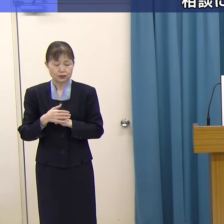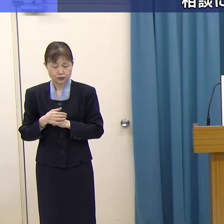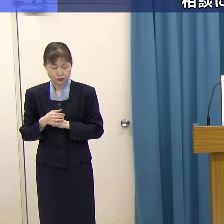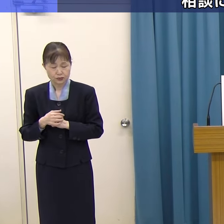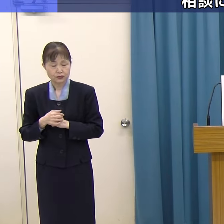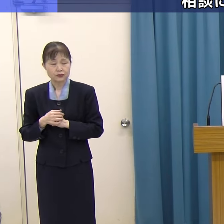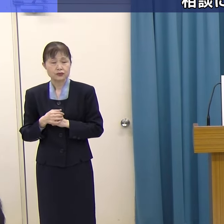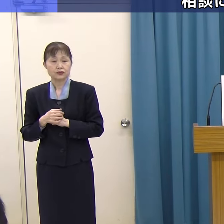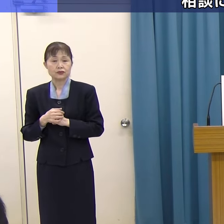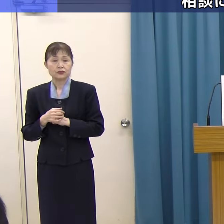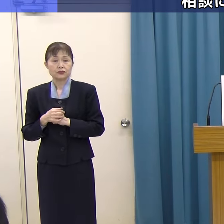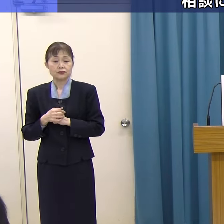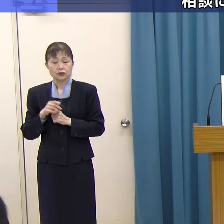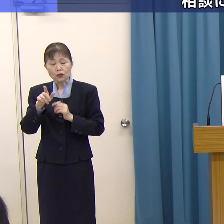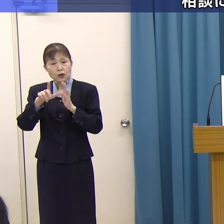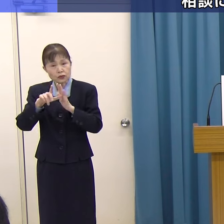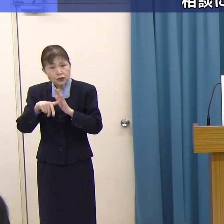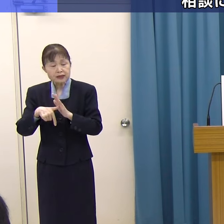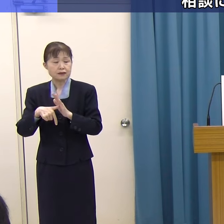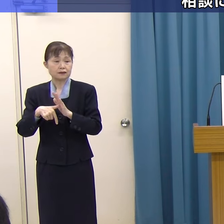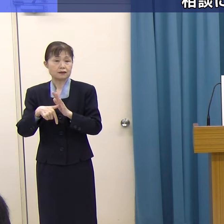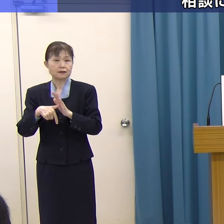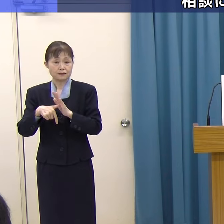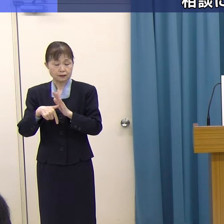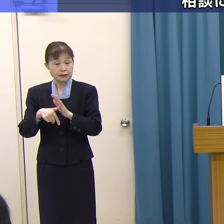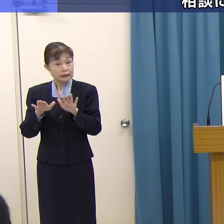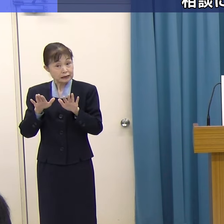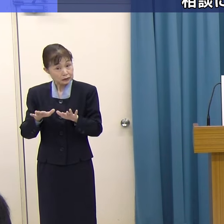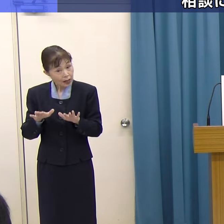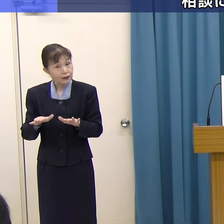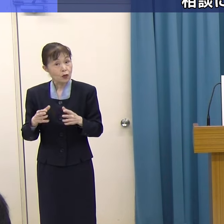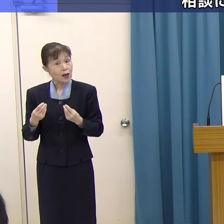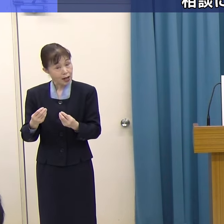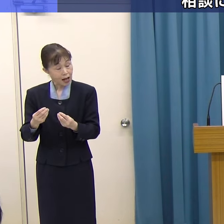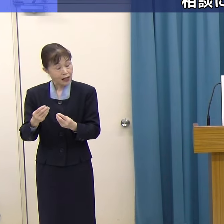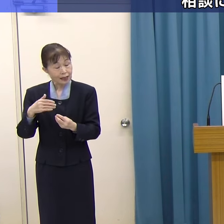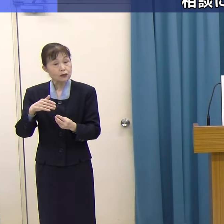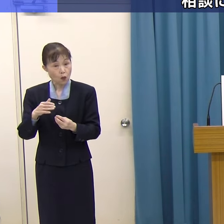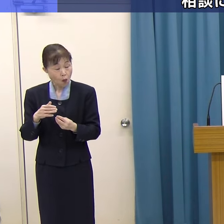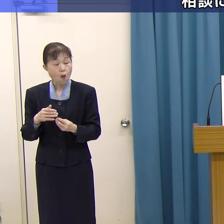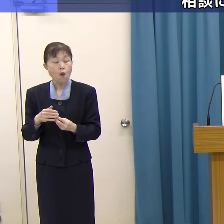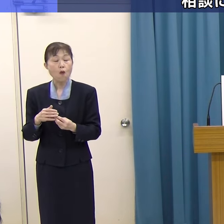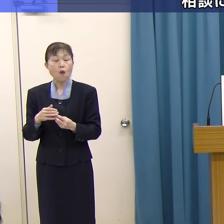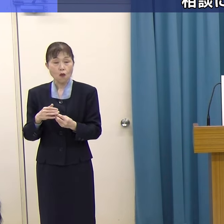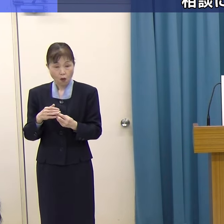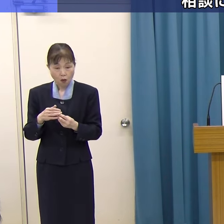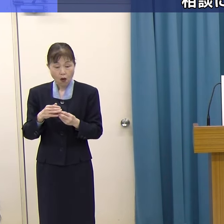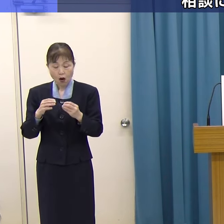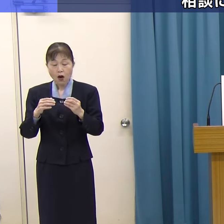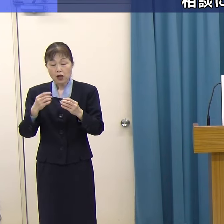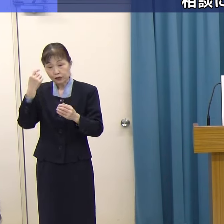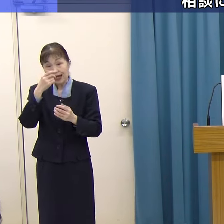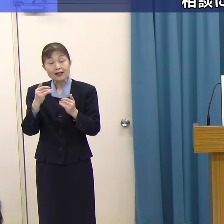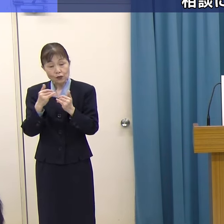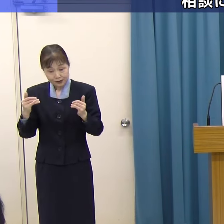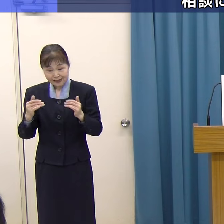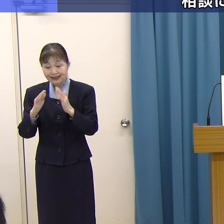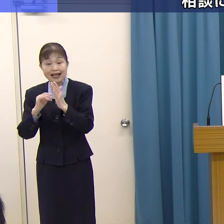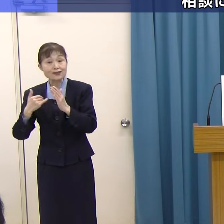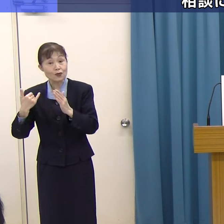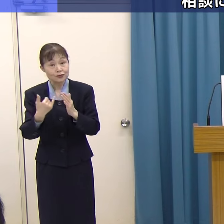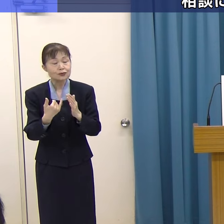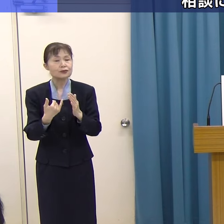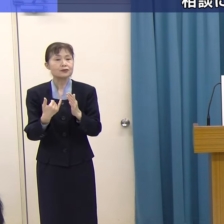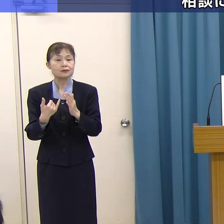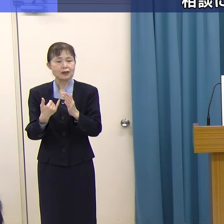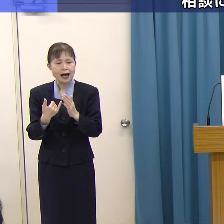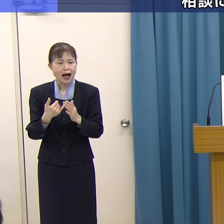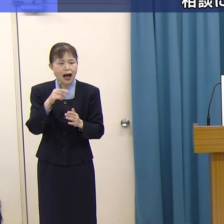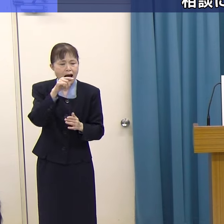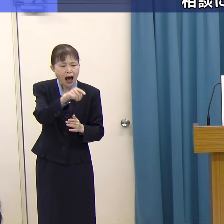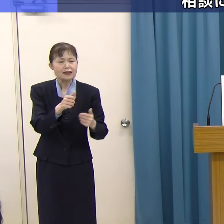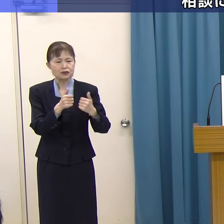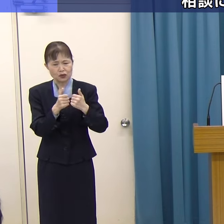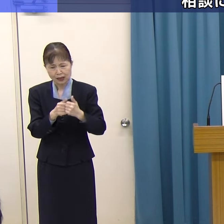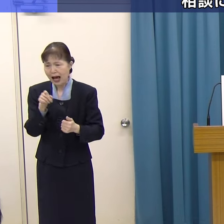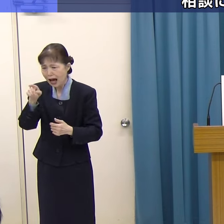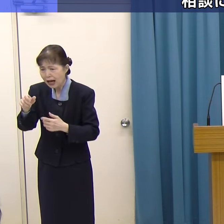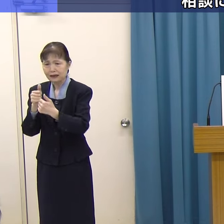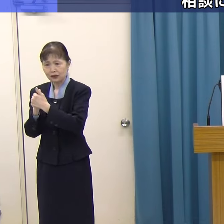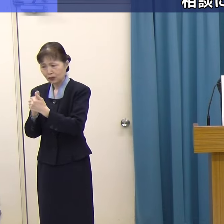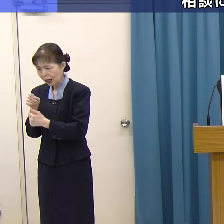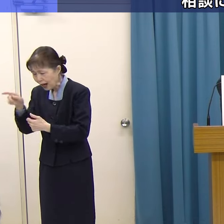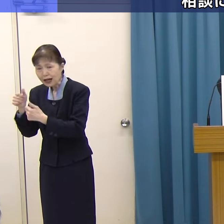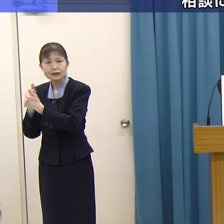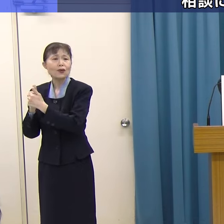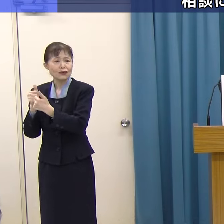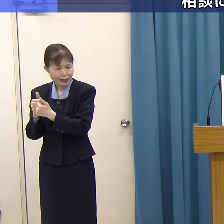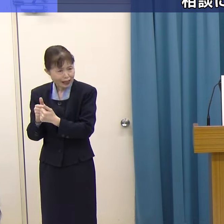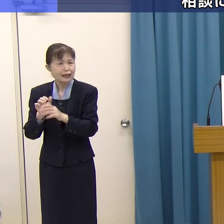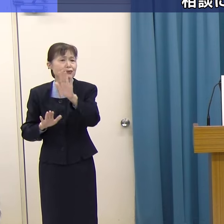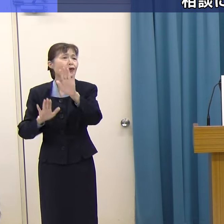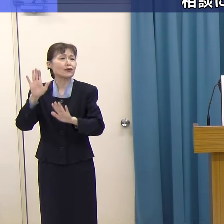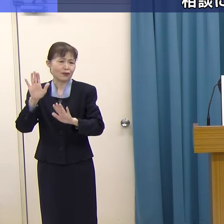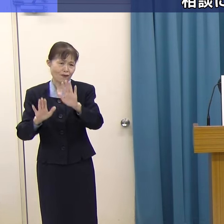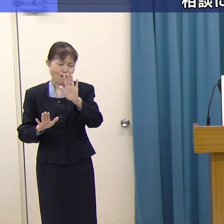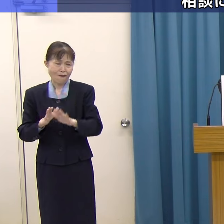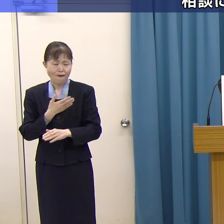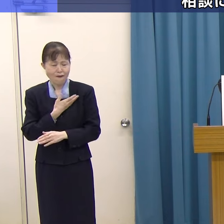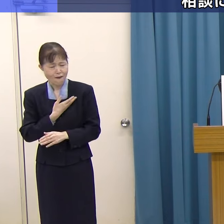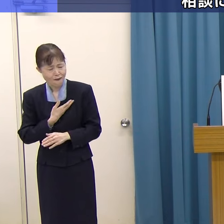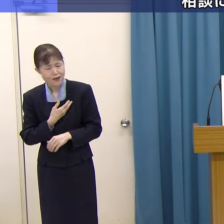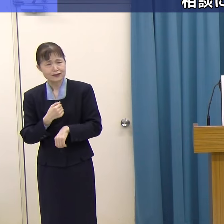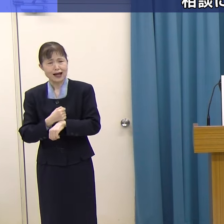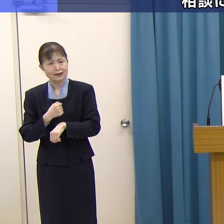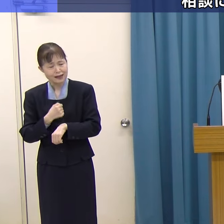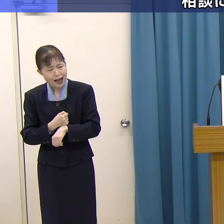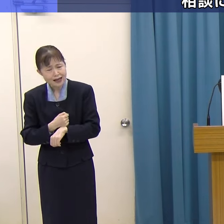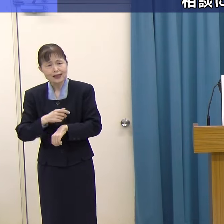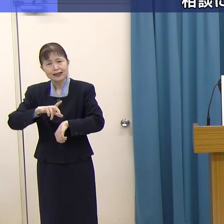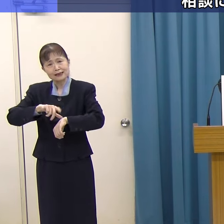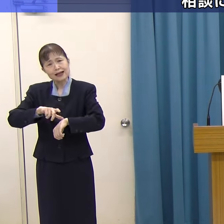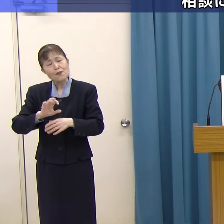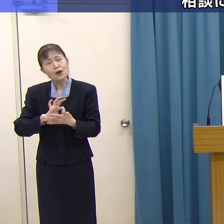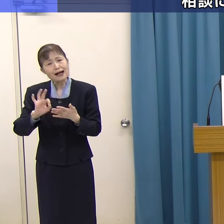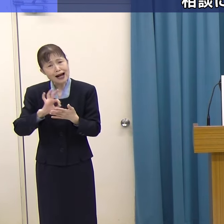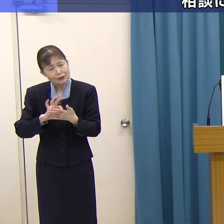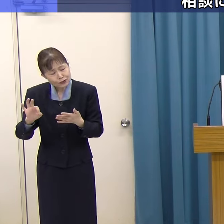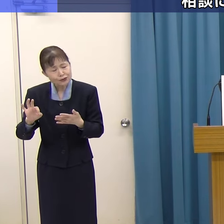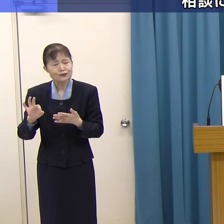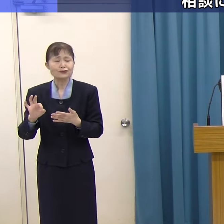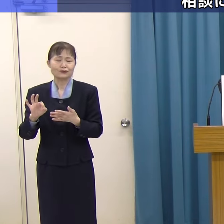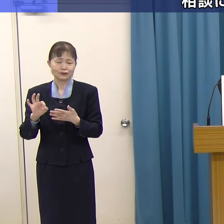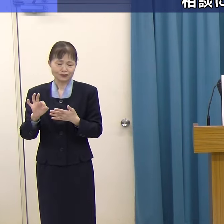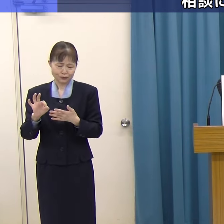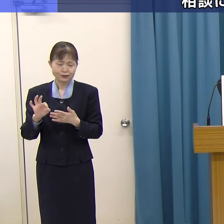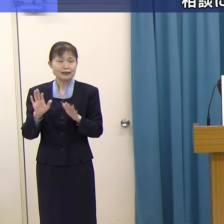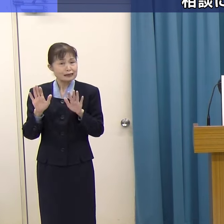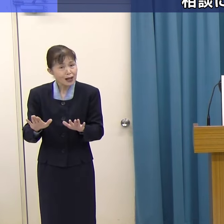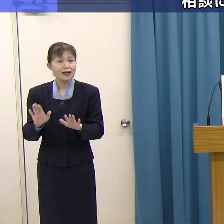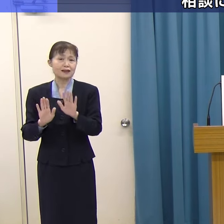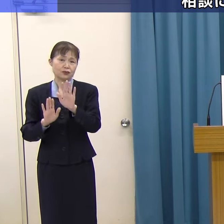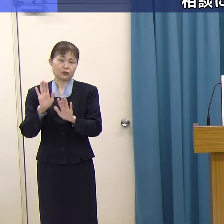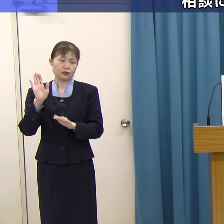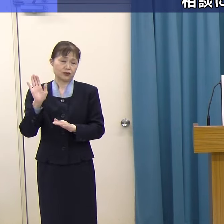そうすると、今の状況では、外国人の方やご家族の方が、いろいろなところに行かなければならないという状況があって、手間と時間等が非常にかかることになっています。